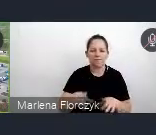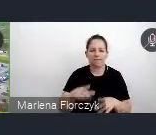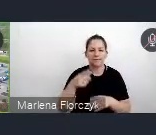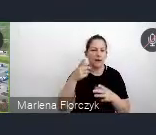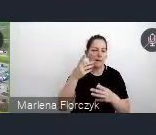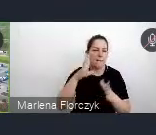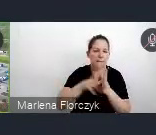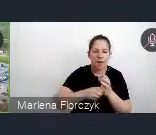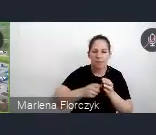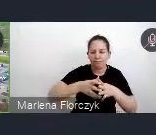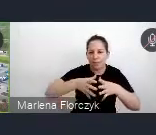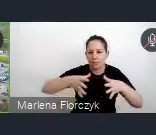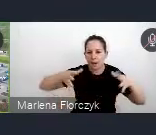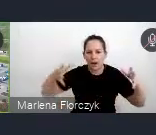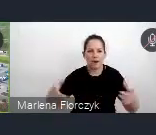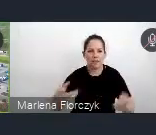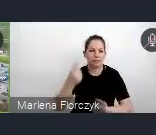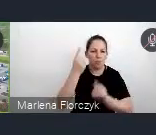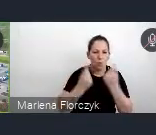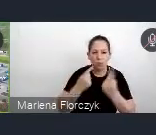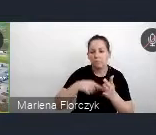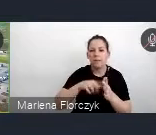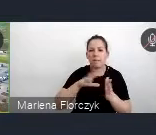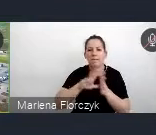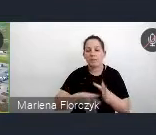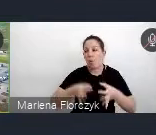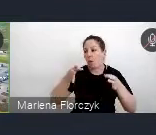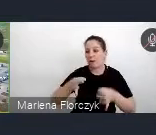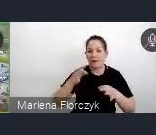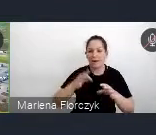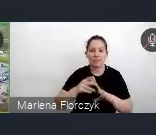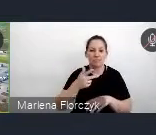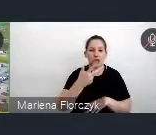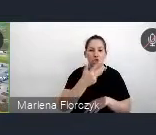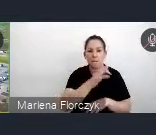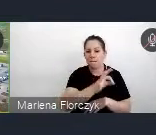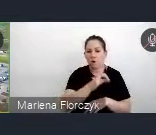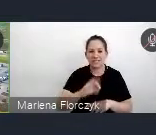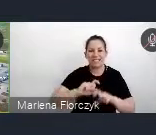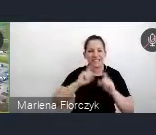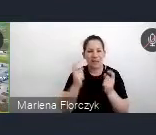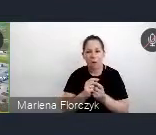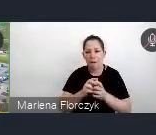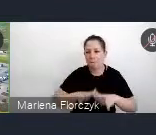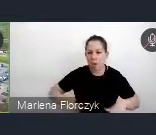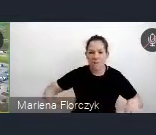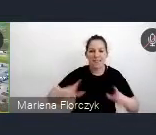I tak miasta stanowią obecnie 3% całej powierzchni naszej planety.